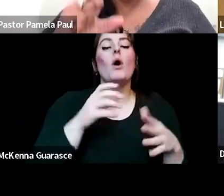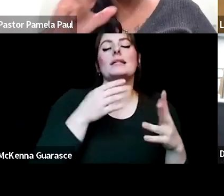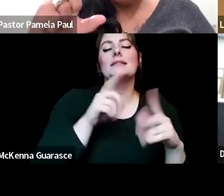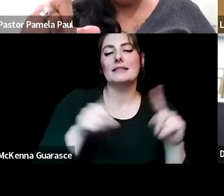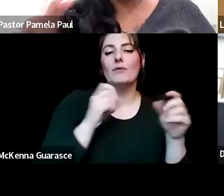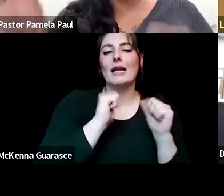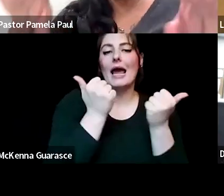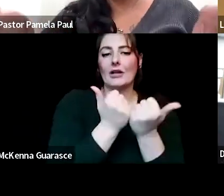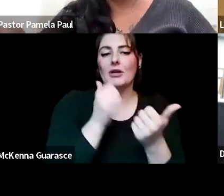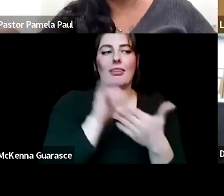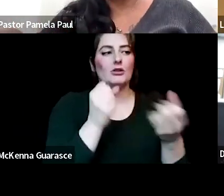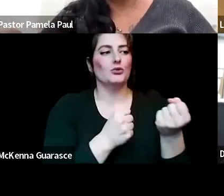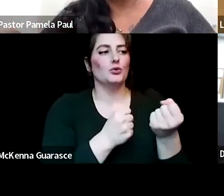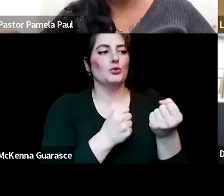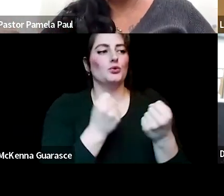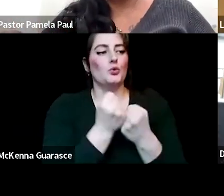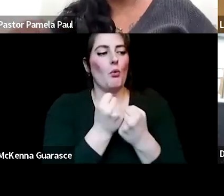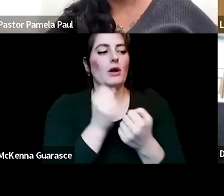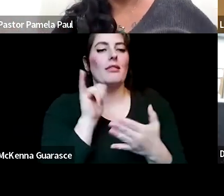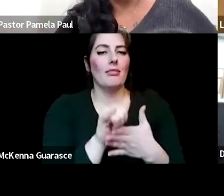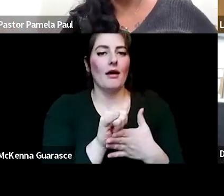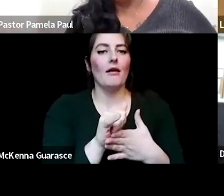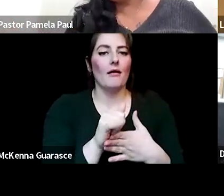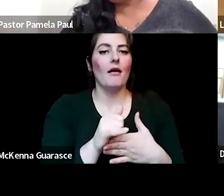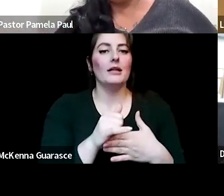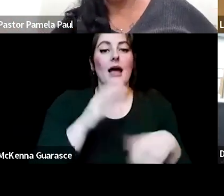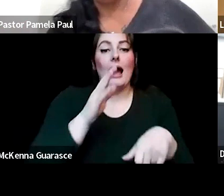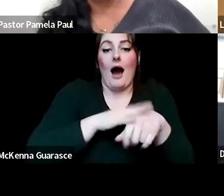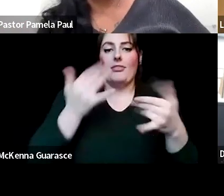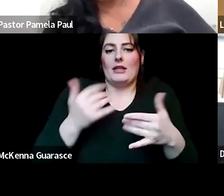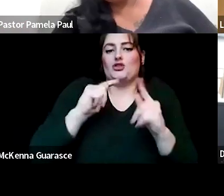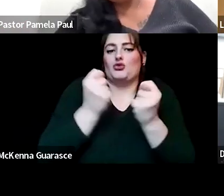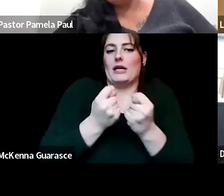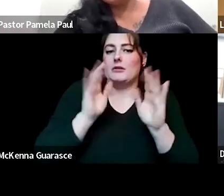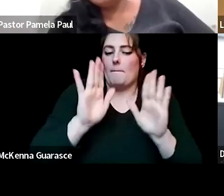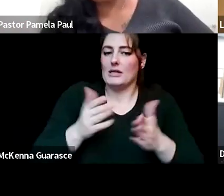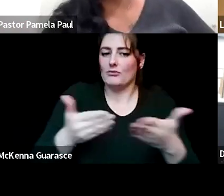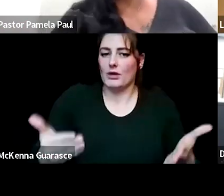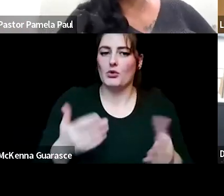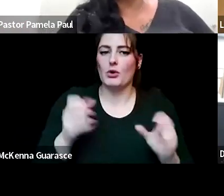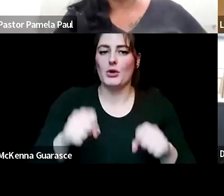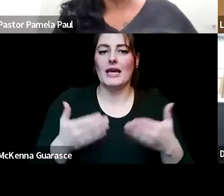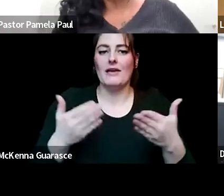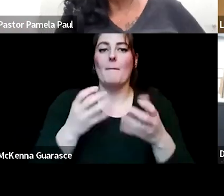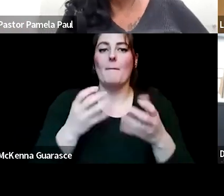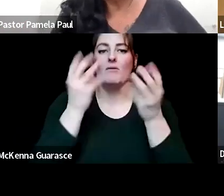que apoyan esta capacitación. Pueden obtener tanta información